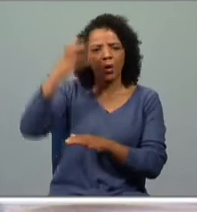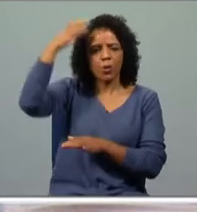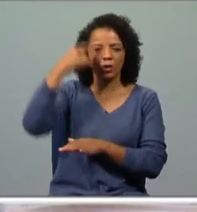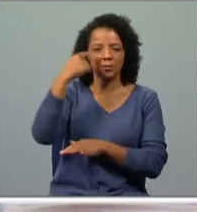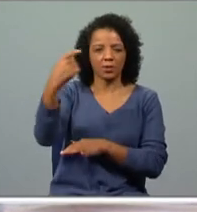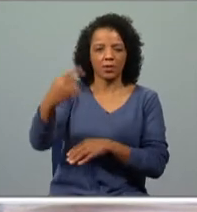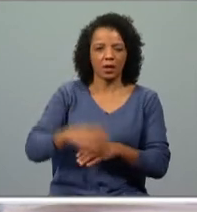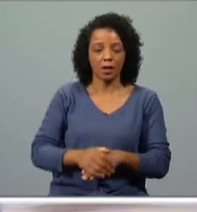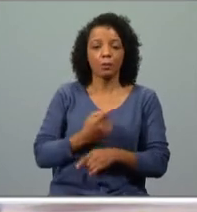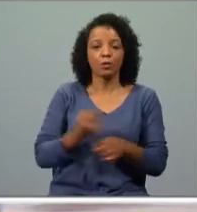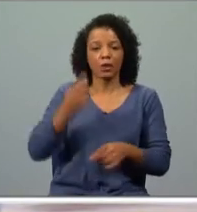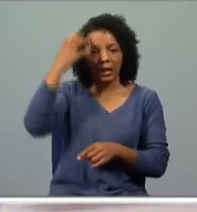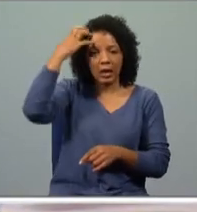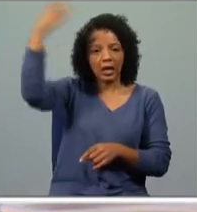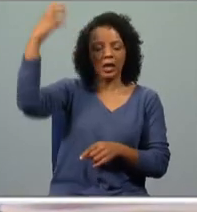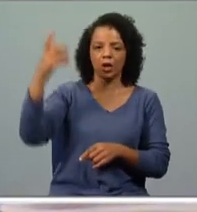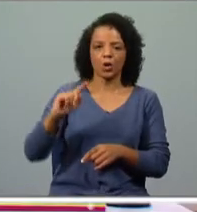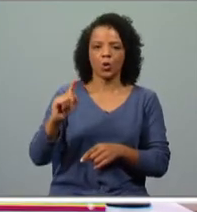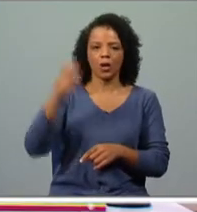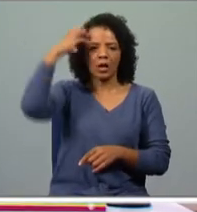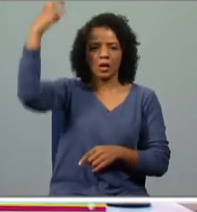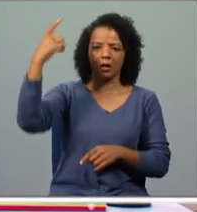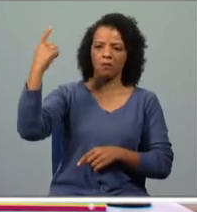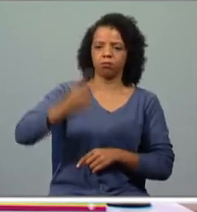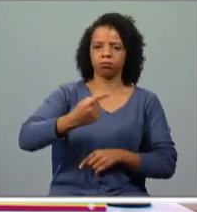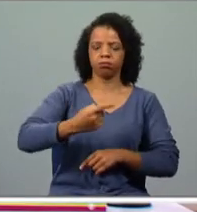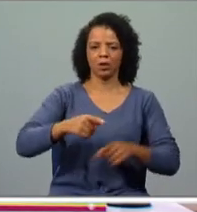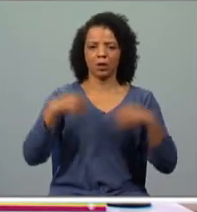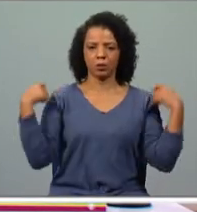especial porque era um rei não era daqueles Reis muito solenes de mantícora 特別是因為他是國王那些非常莊嚴的蠍尾獅王